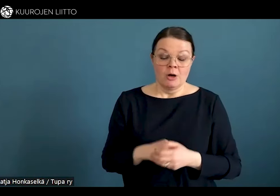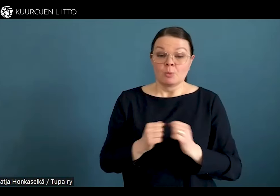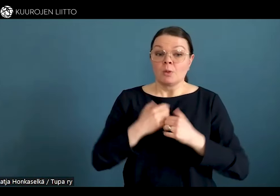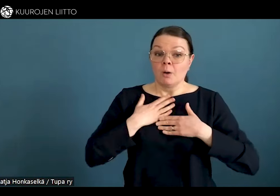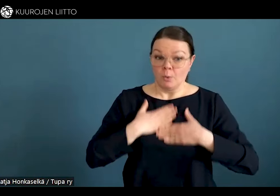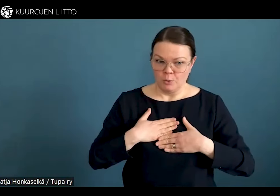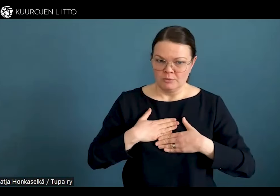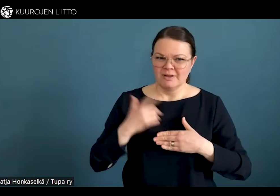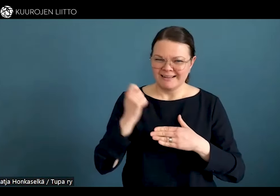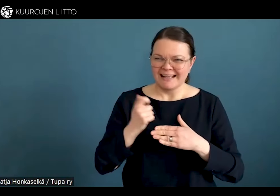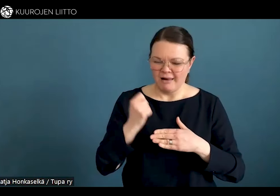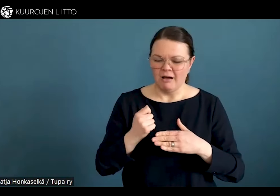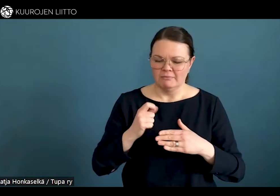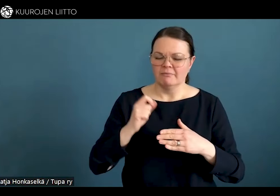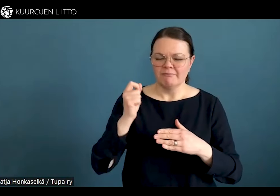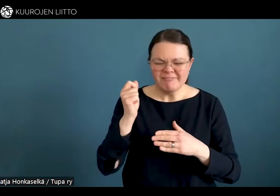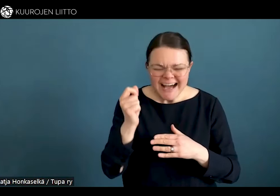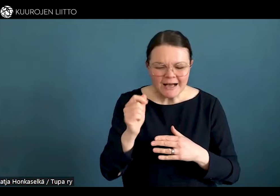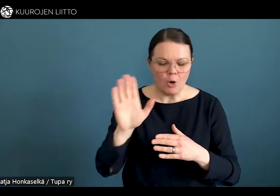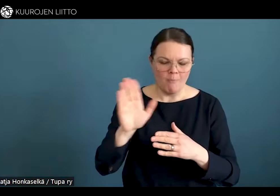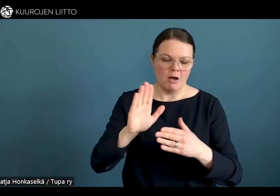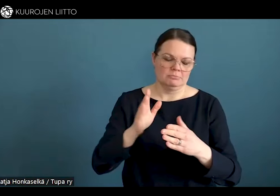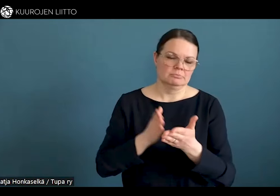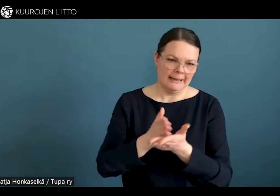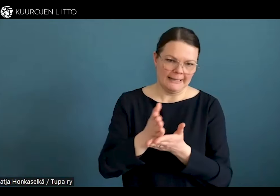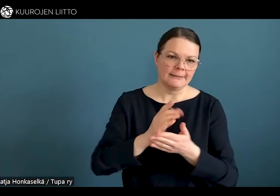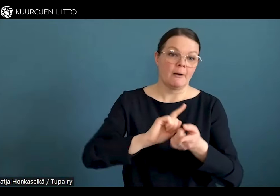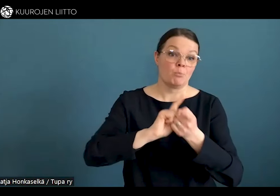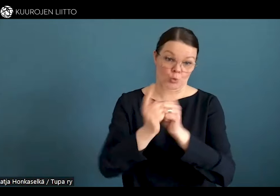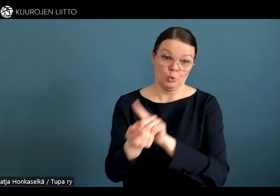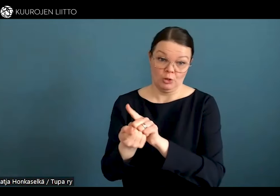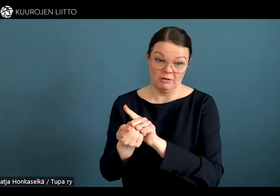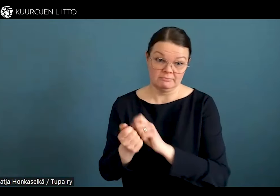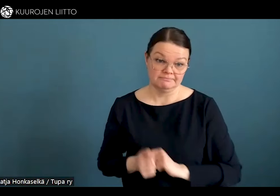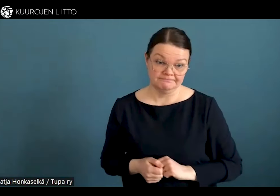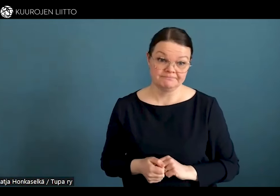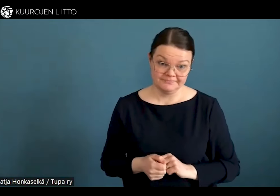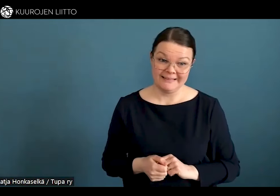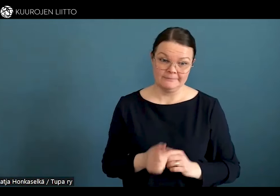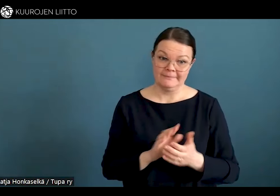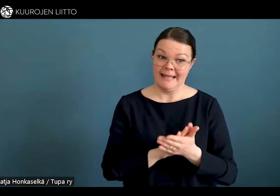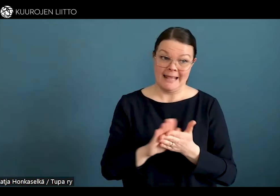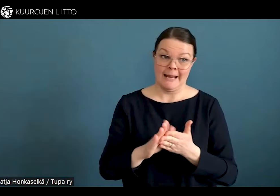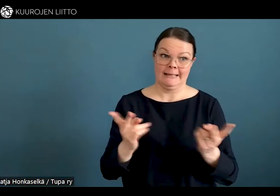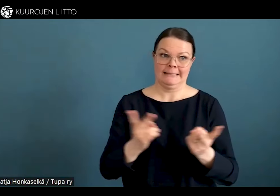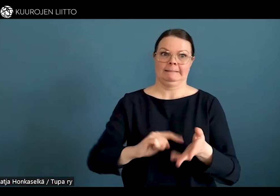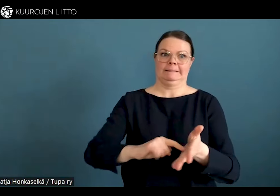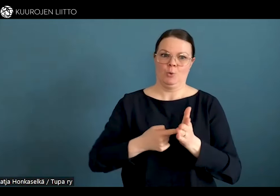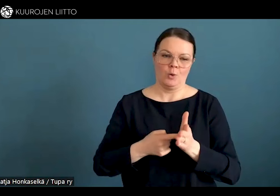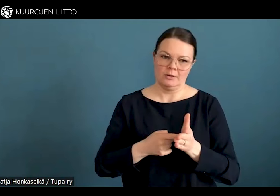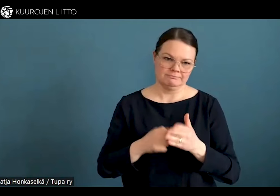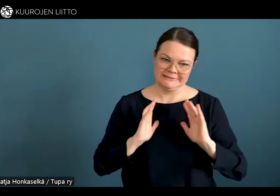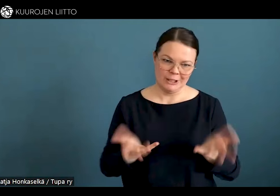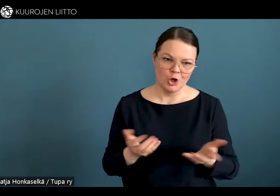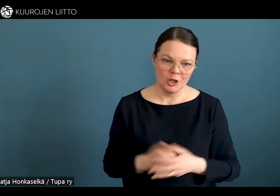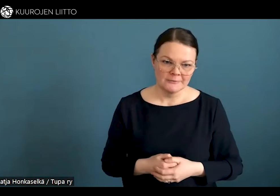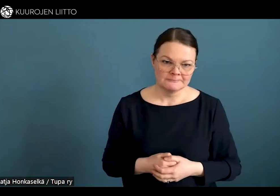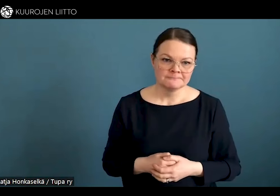mutta onneksi Kela on muuttanut linjaansa vähemmän tiukkaan suuntaan.